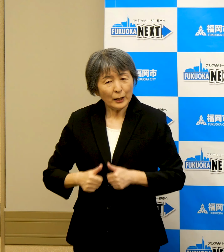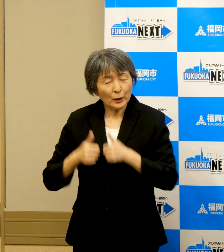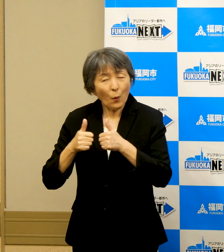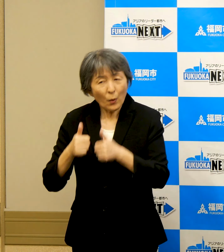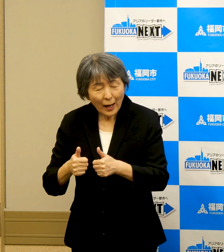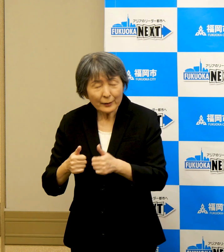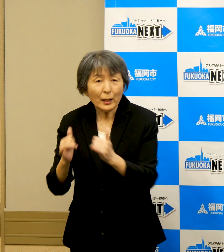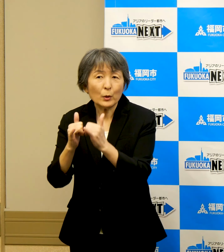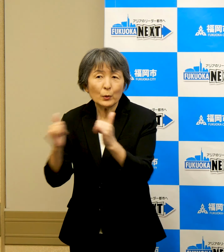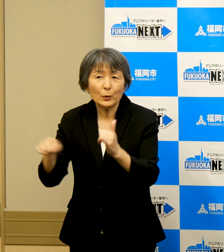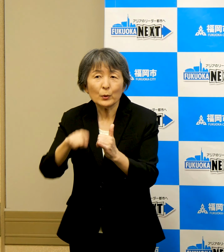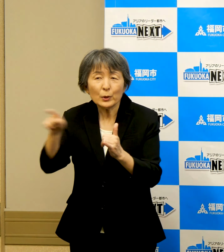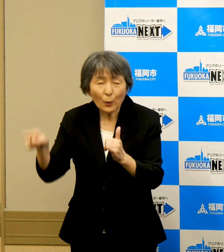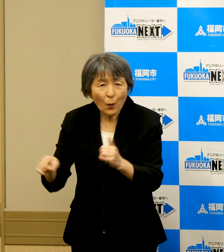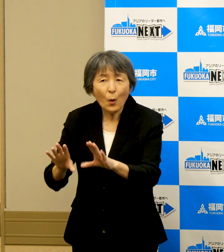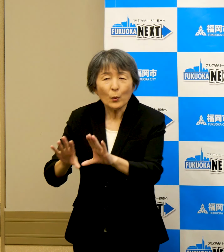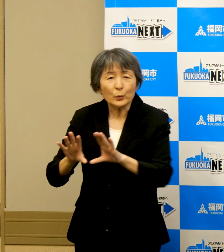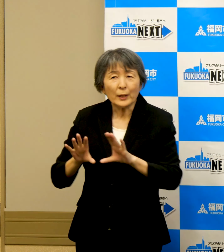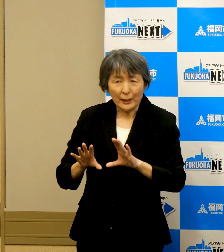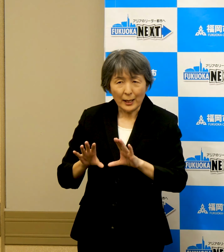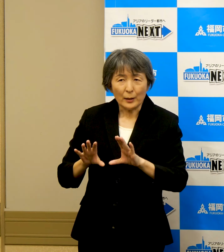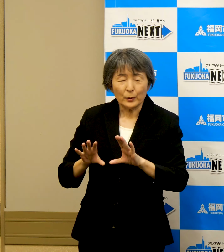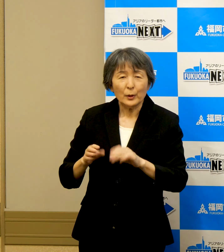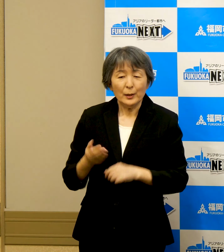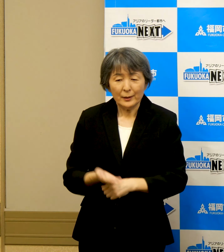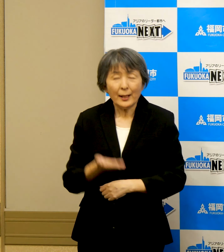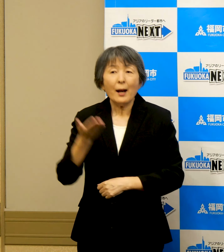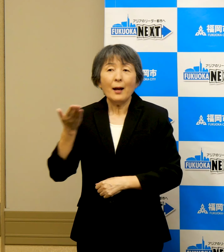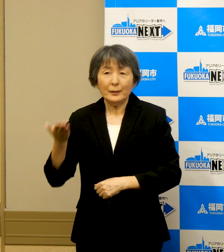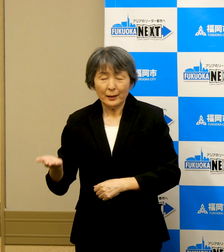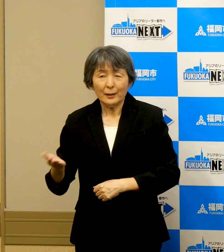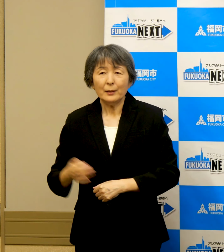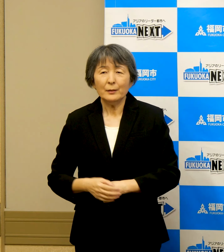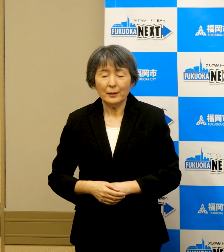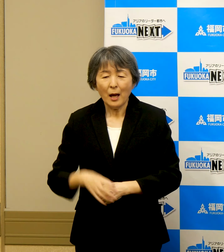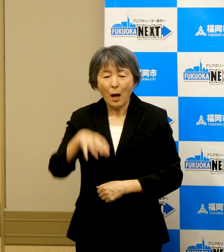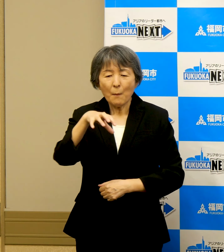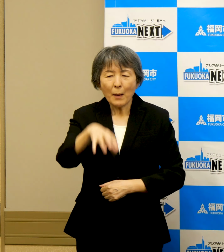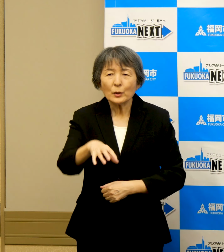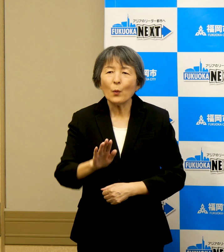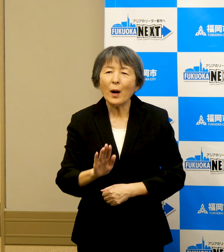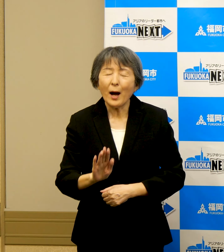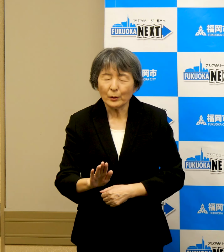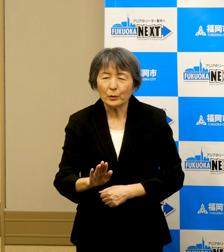次は受け入れるようなフェーズ さらに その場所はあっても何があっても